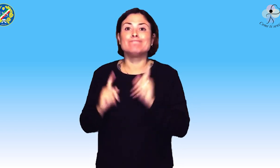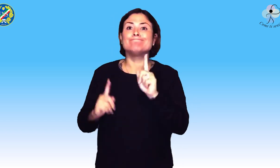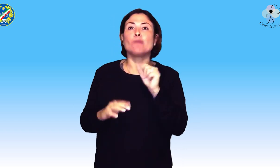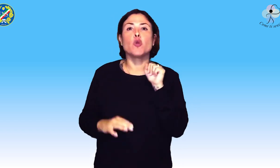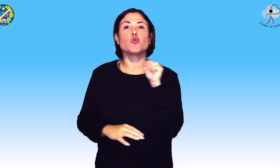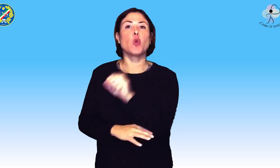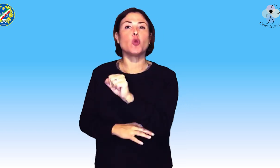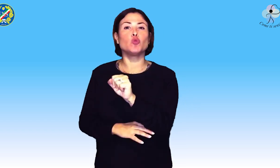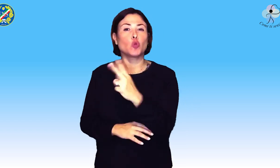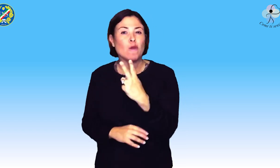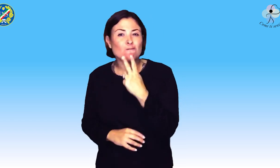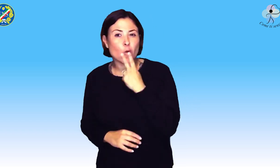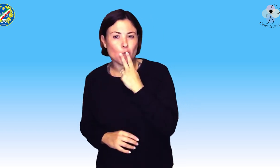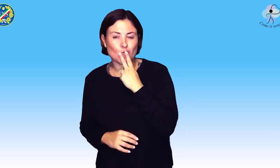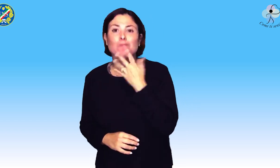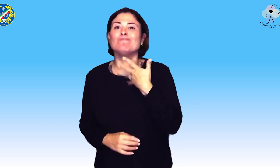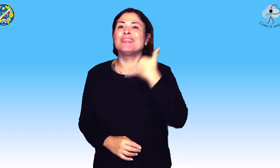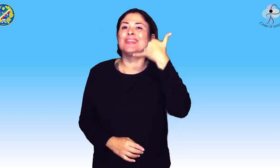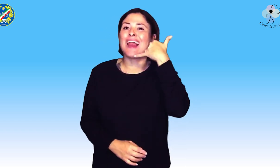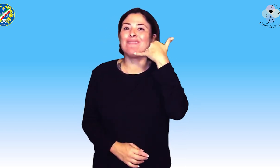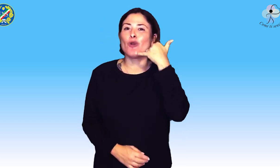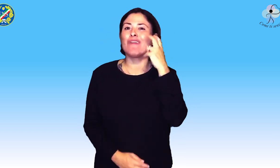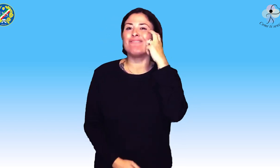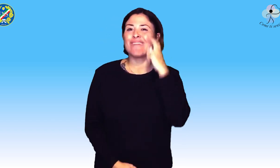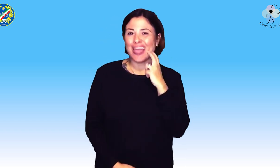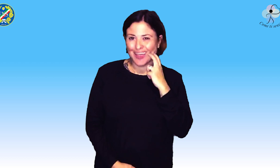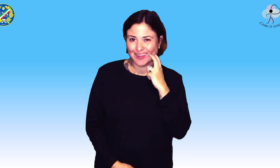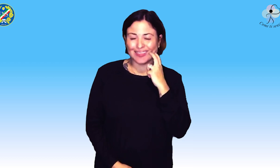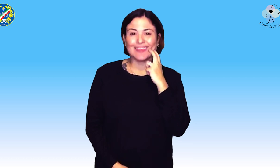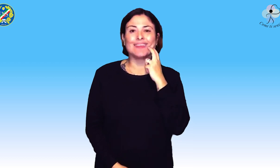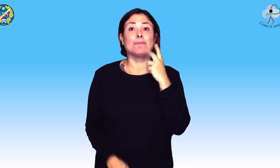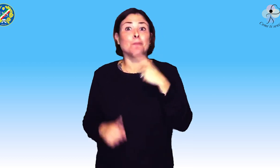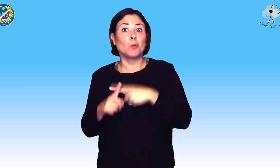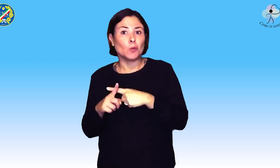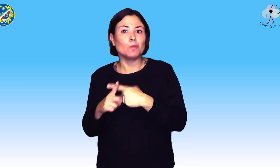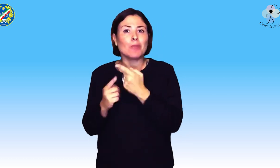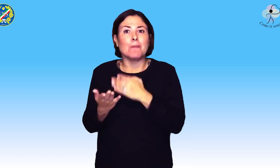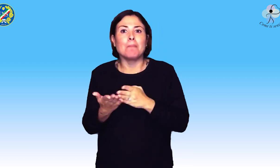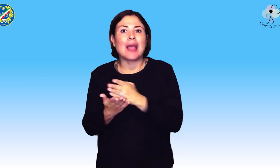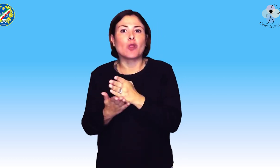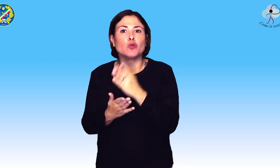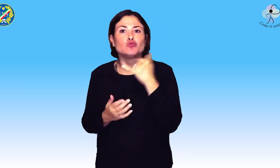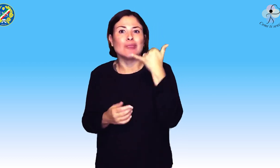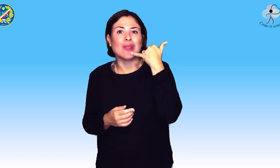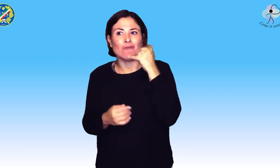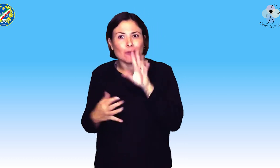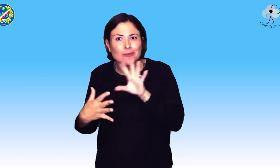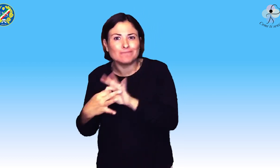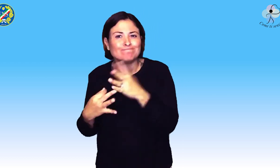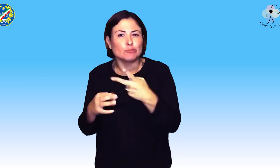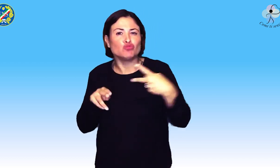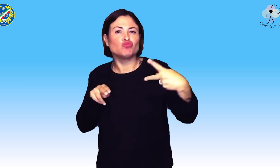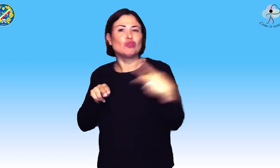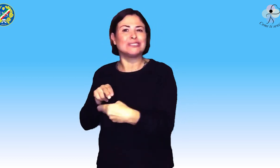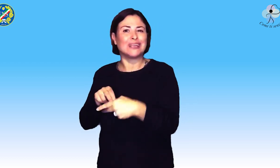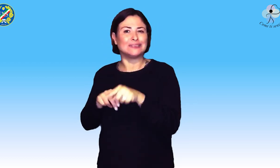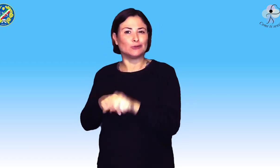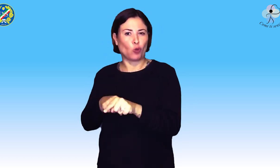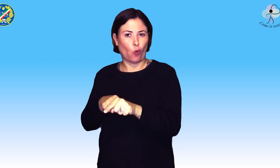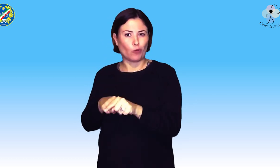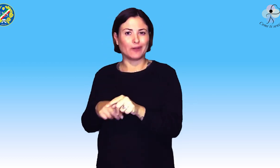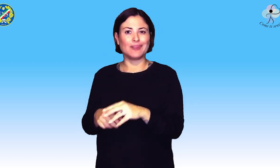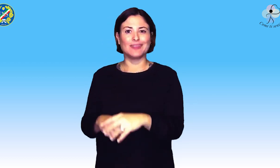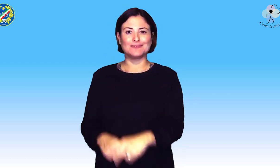offrire, nel caso del Telefono Verde contro il Fumo, percorsi telefonici di cessazione.